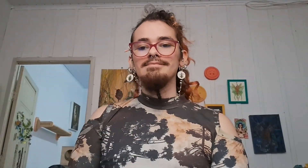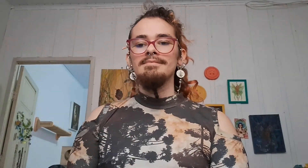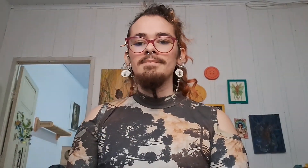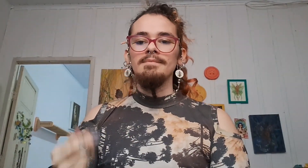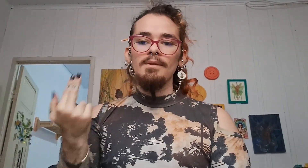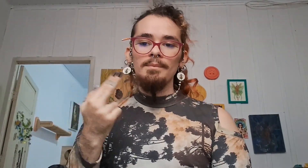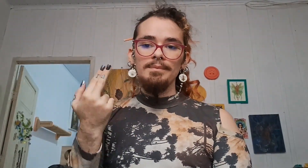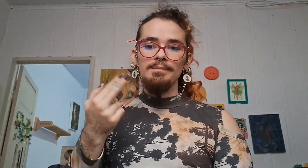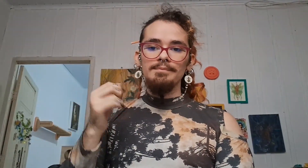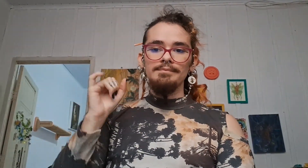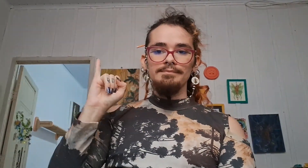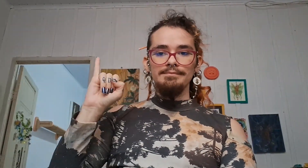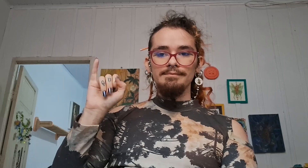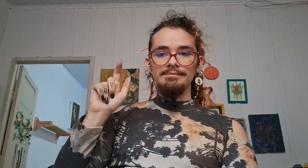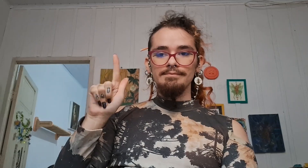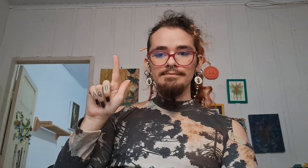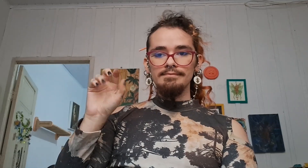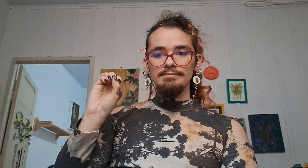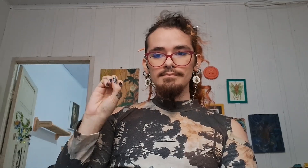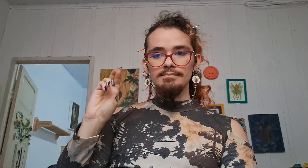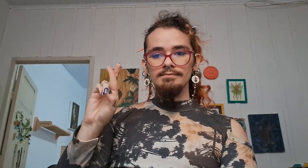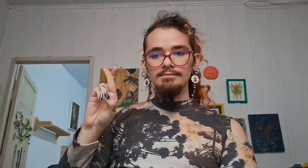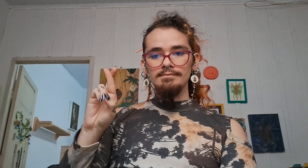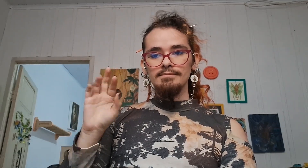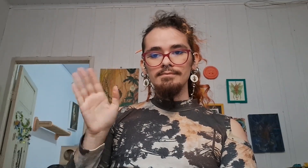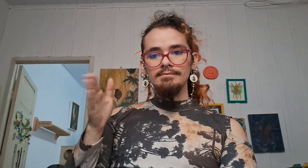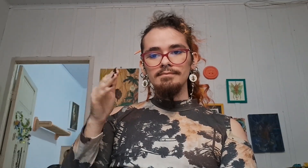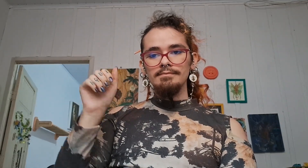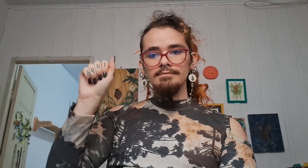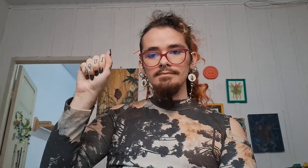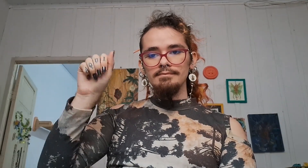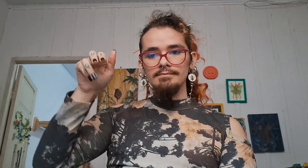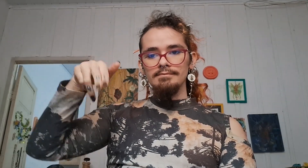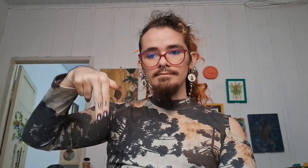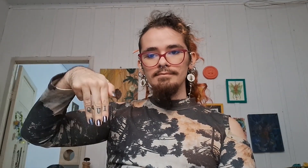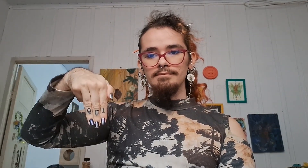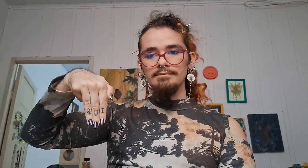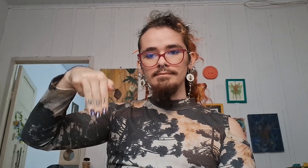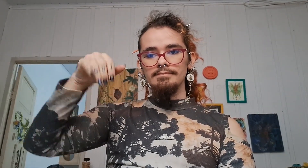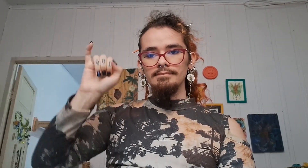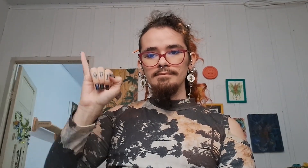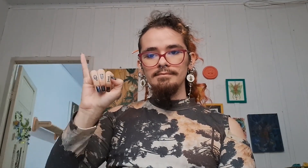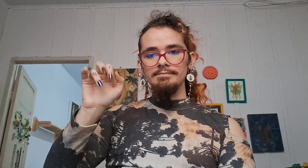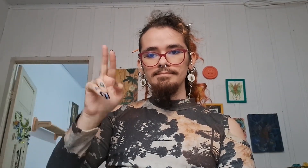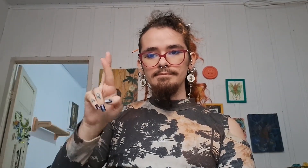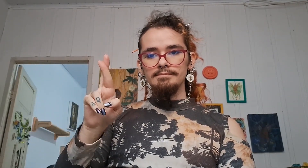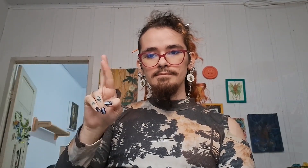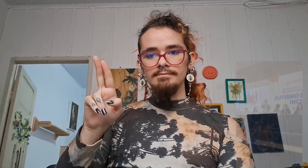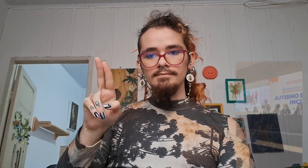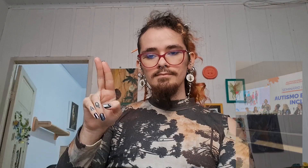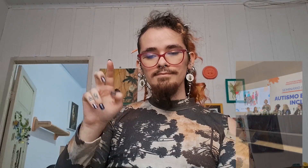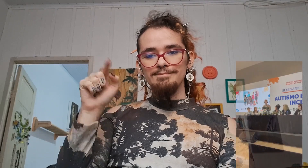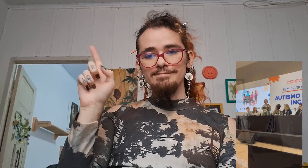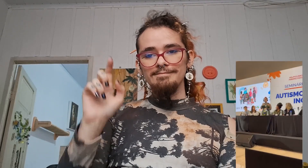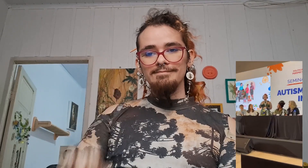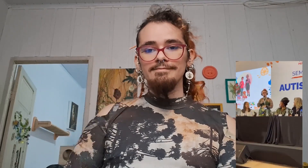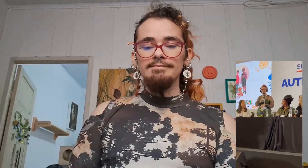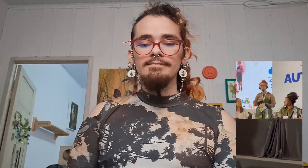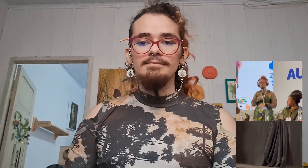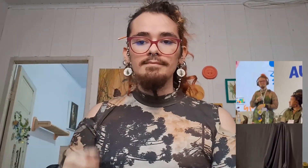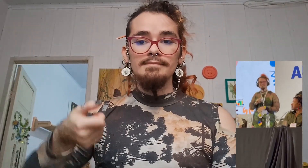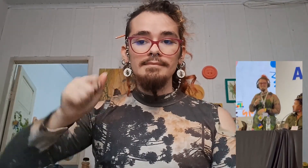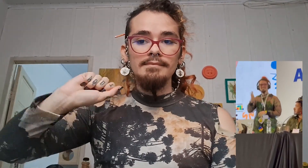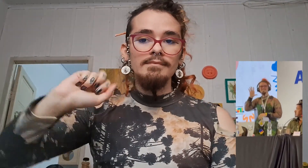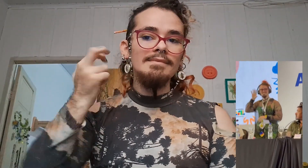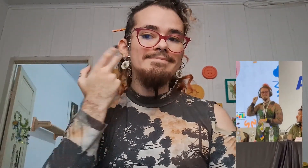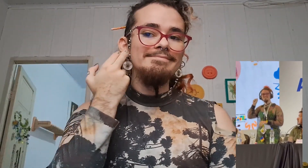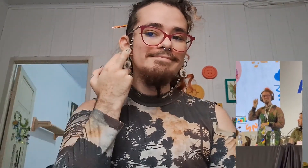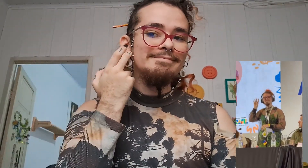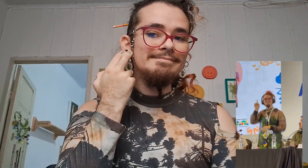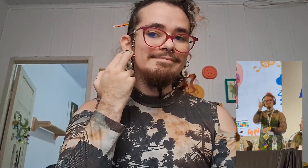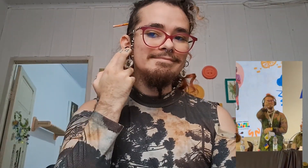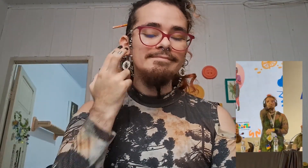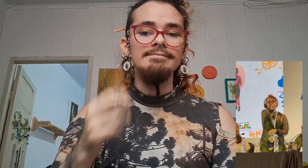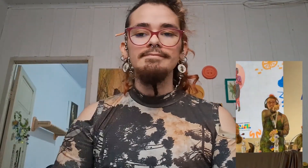meu nome é Igor Amirú e esse é o meu sinal